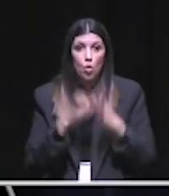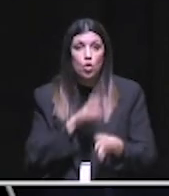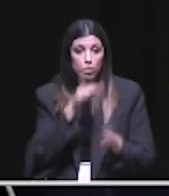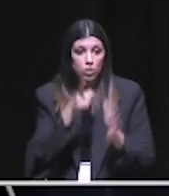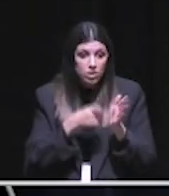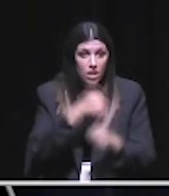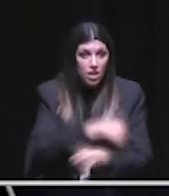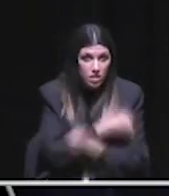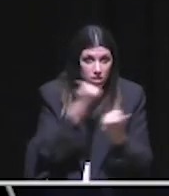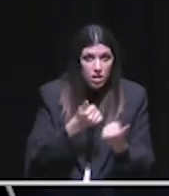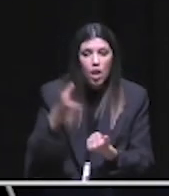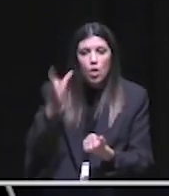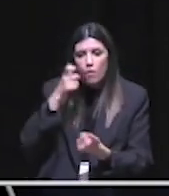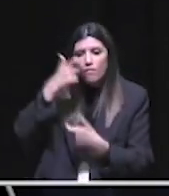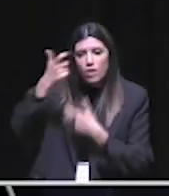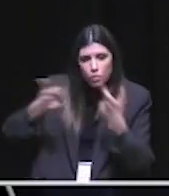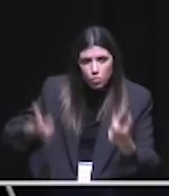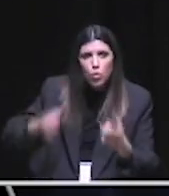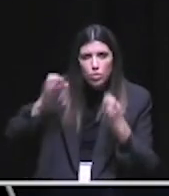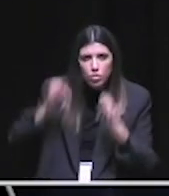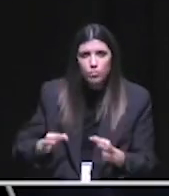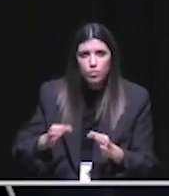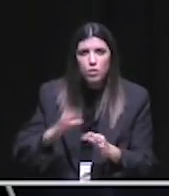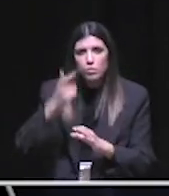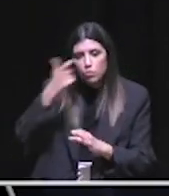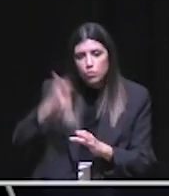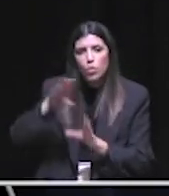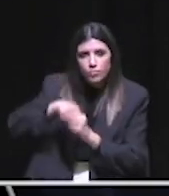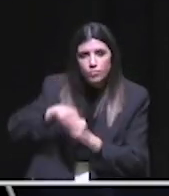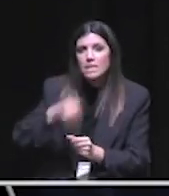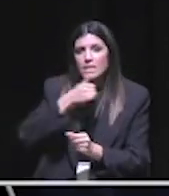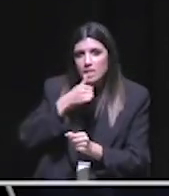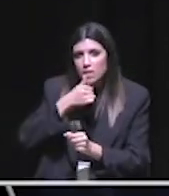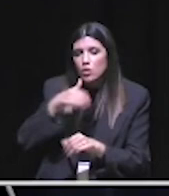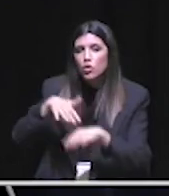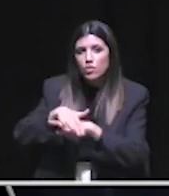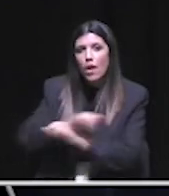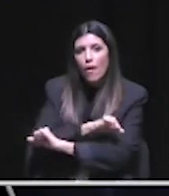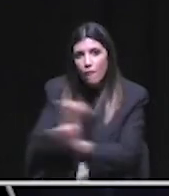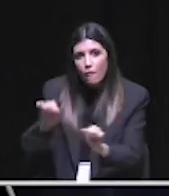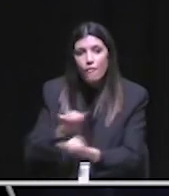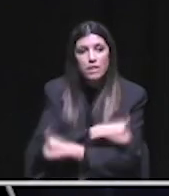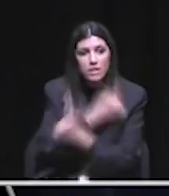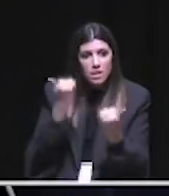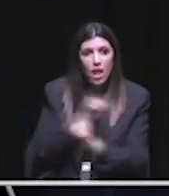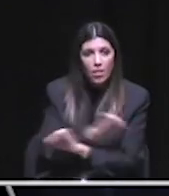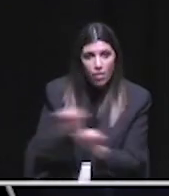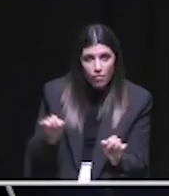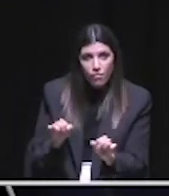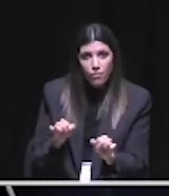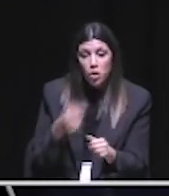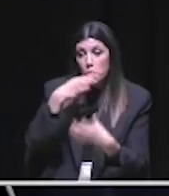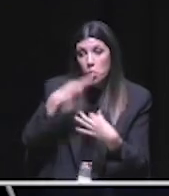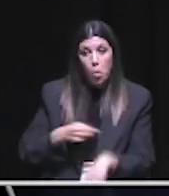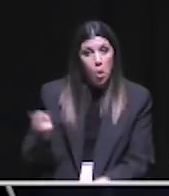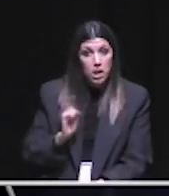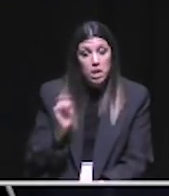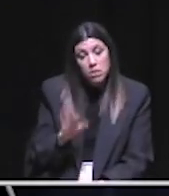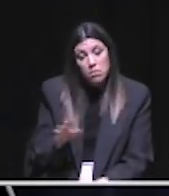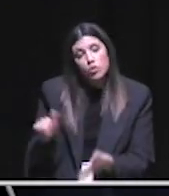ouvir efetivamente as pessoas, envolver as pessoas nas decisões dos seus bairros e da nossa cidade? Não acreditamos, mas aguardamos.